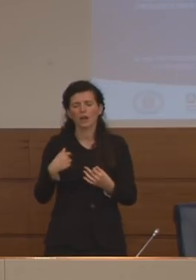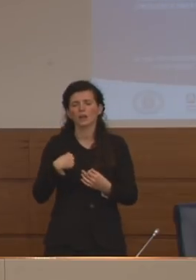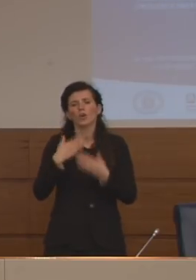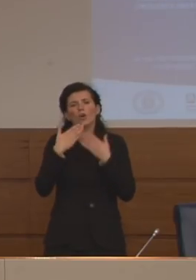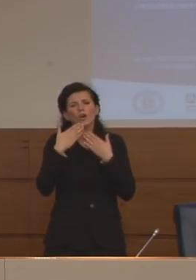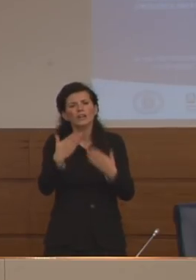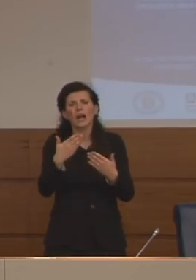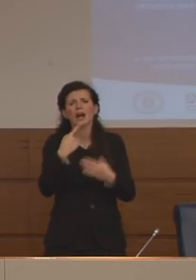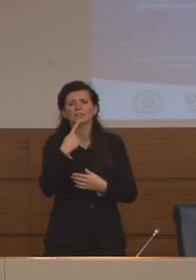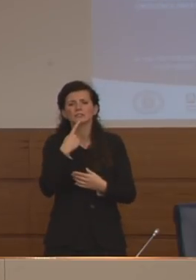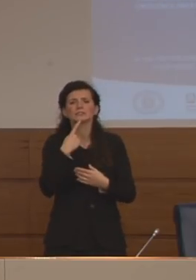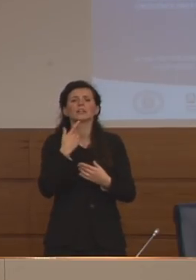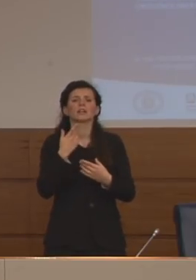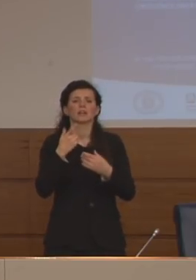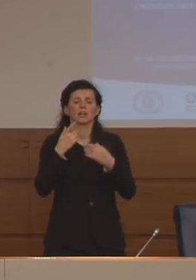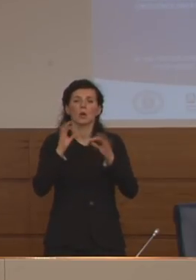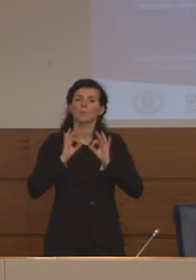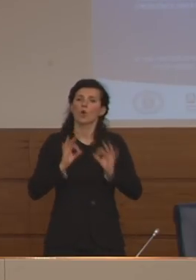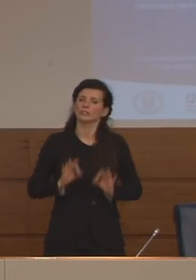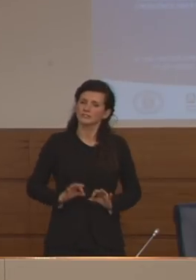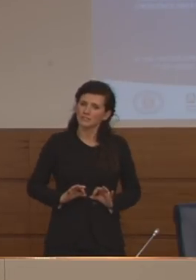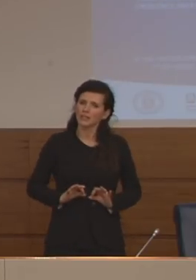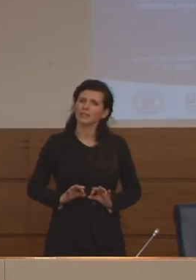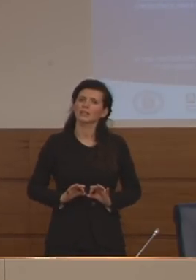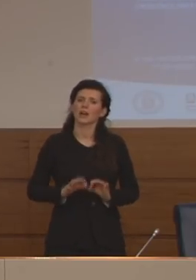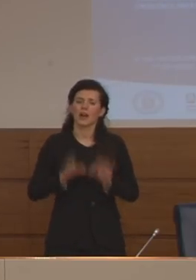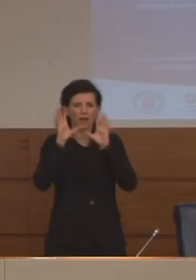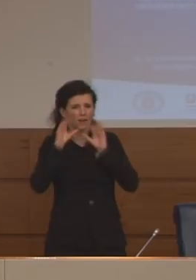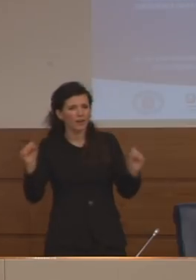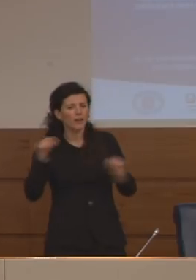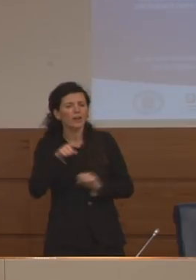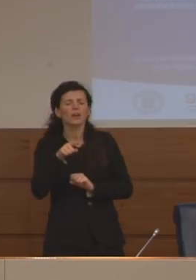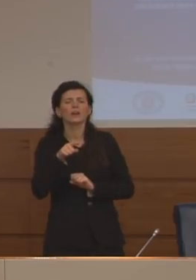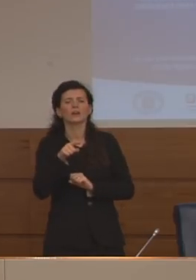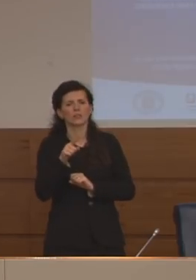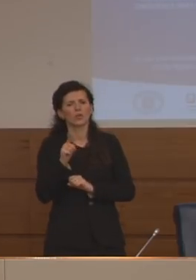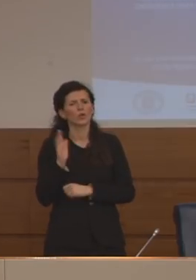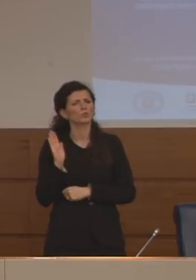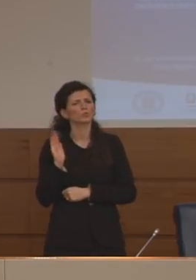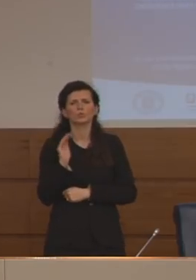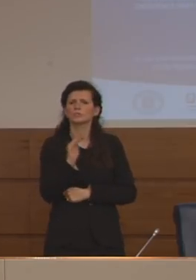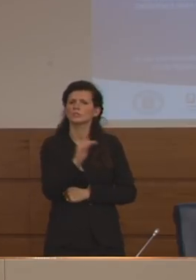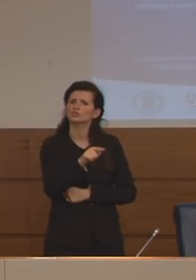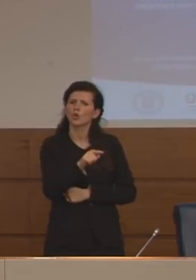le Forze di Polizia che ogni giorno effettuano a diverso livello sul